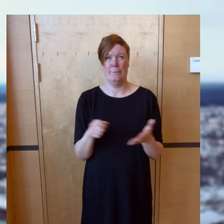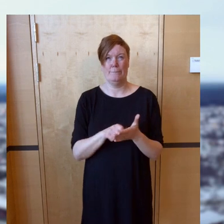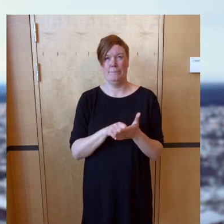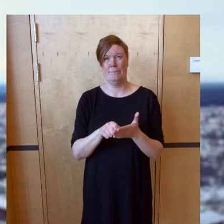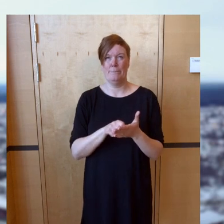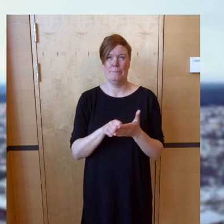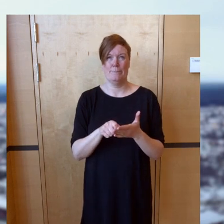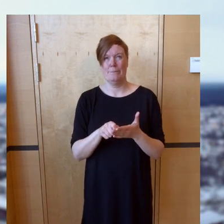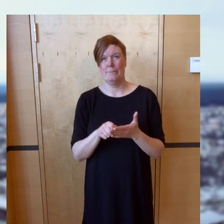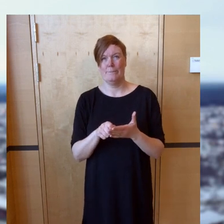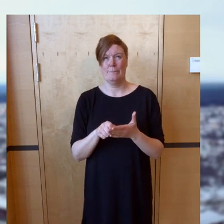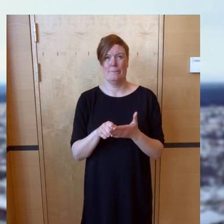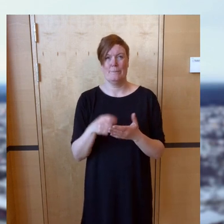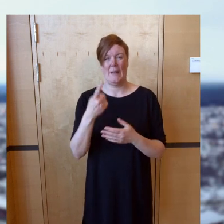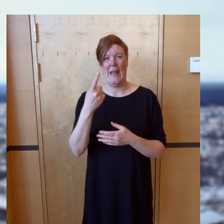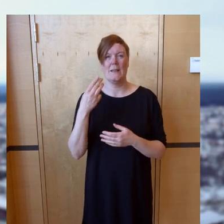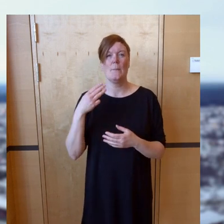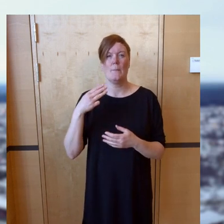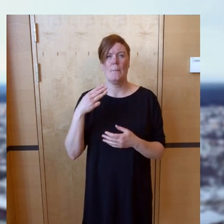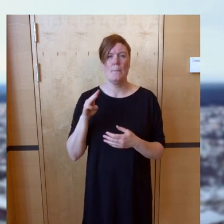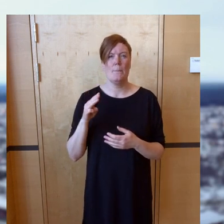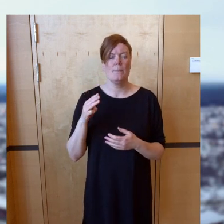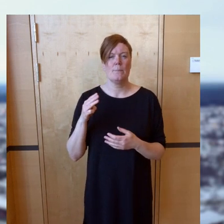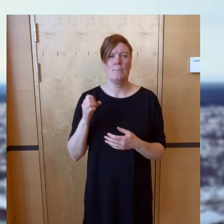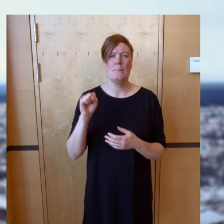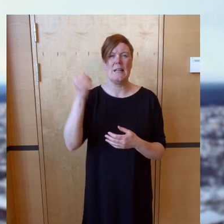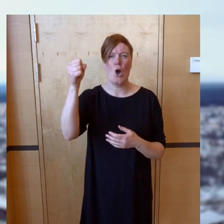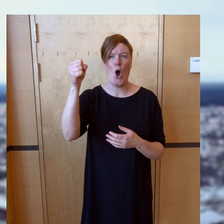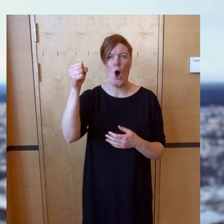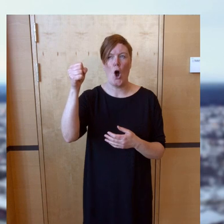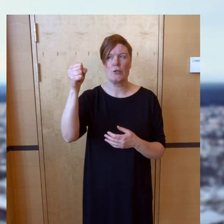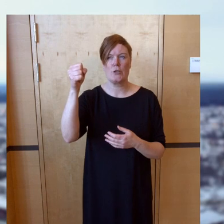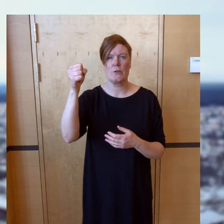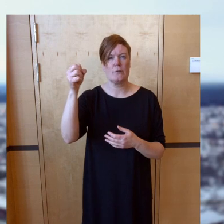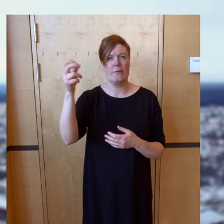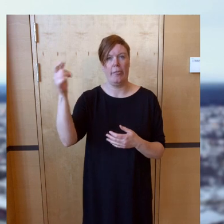Jag är en miljard + 20 Ja hur blir det då Men väldigt stora summor